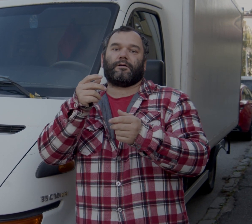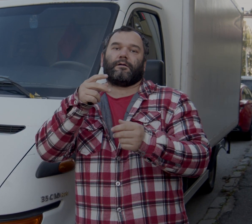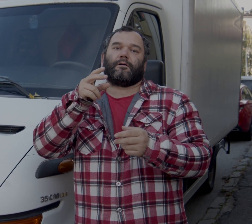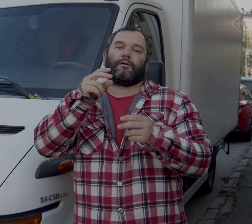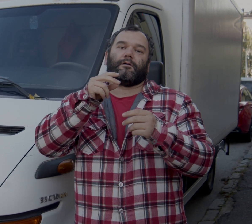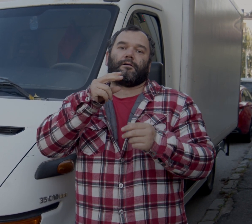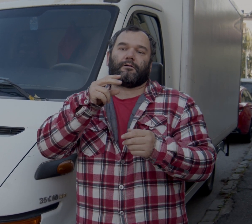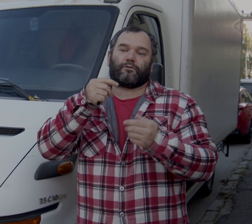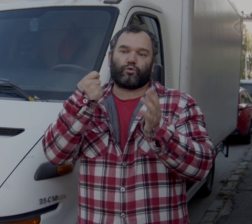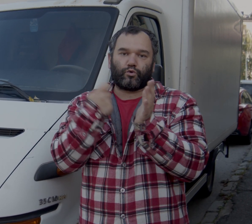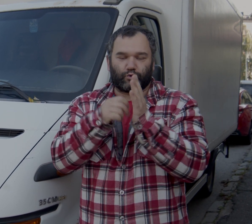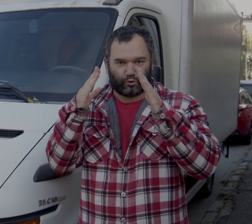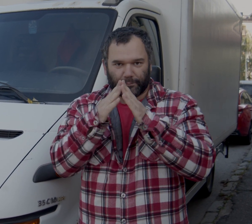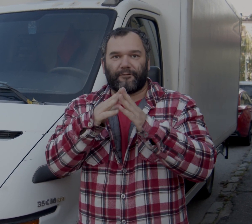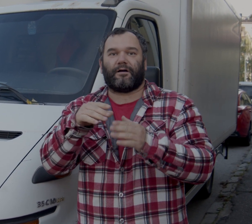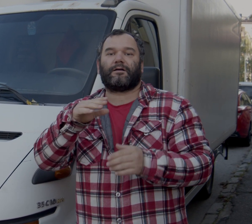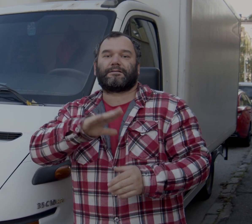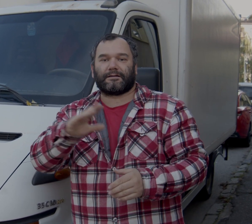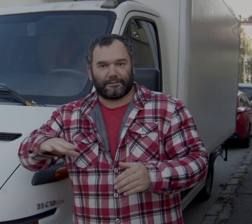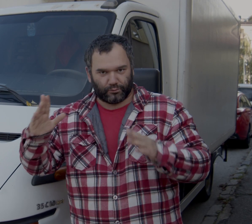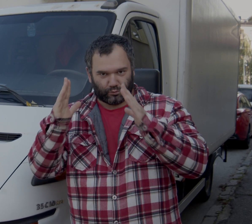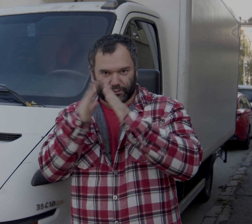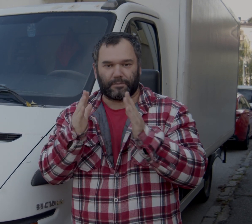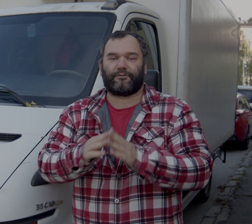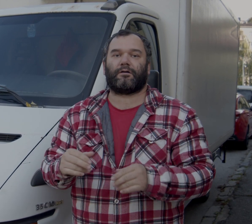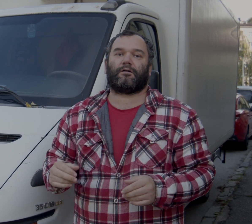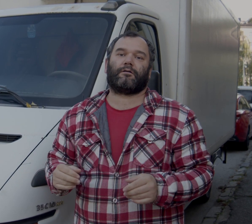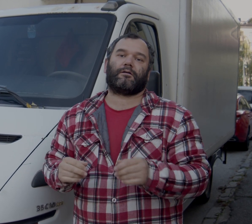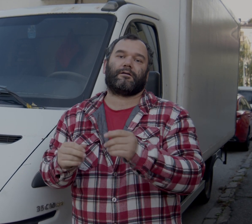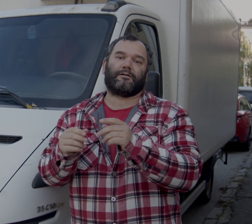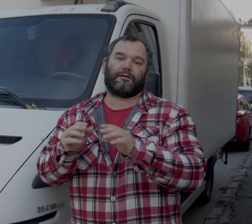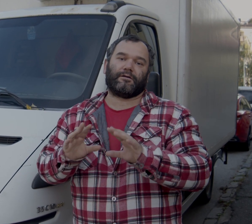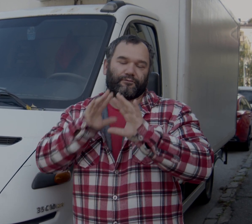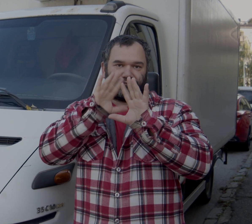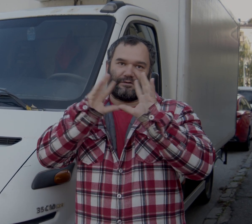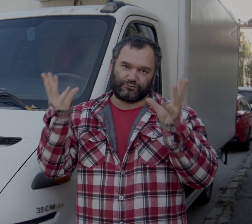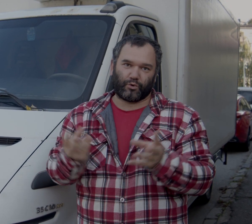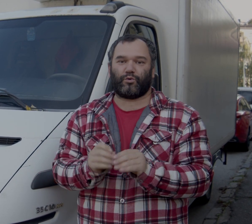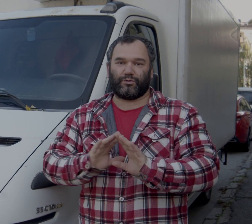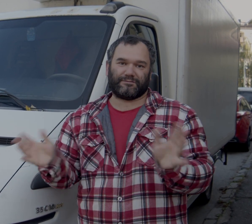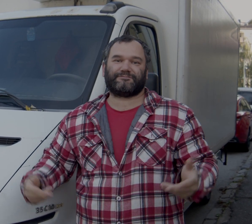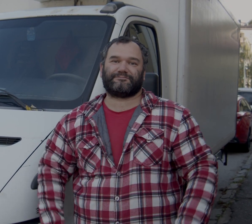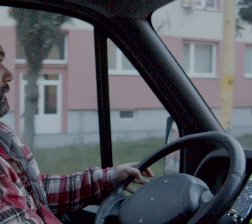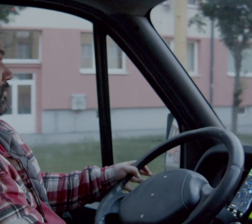domovov dôchodcov a detských domovov. To je všetko.